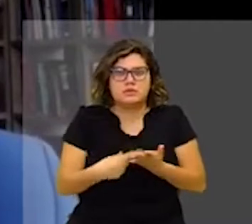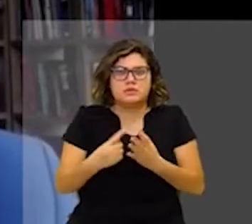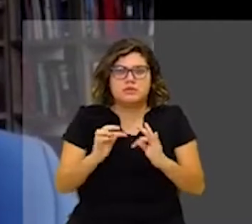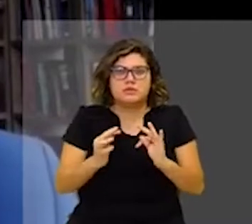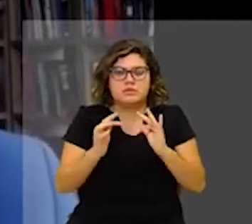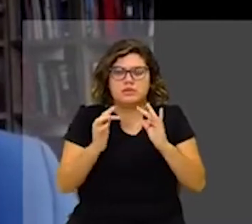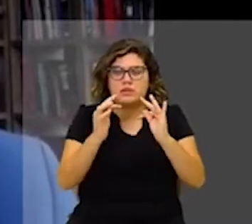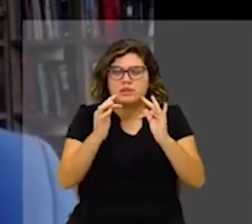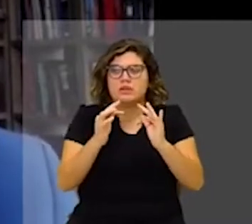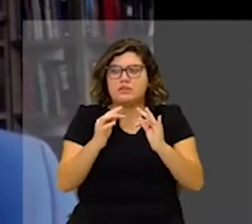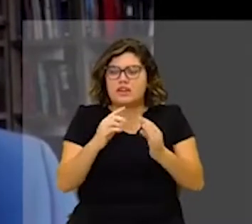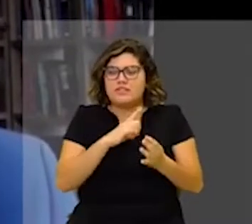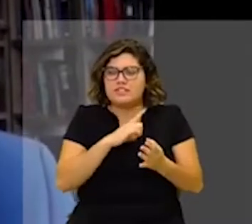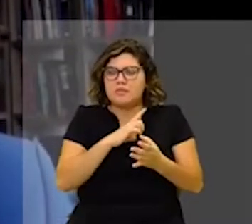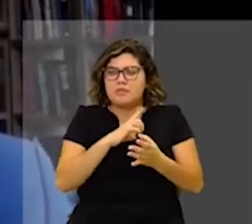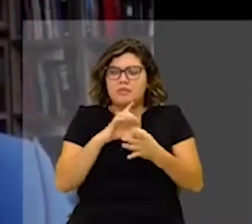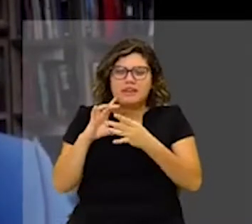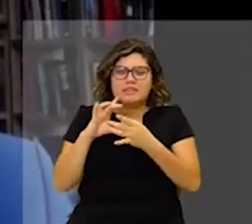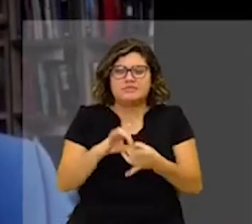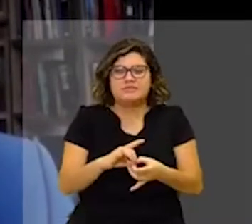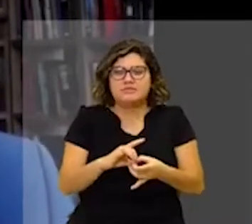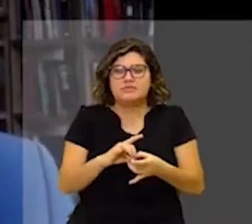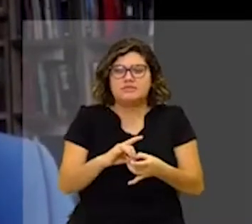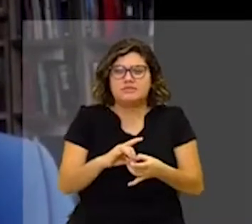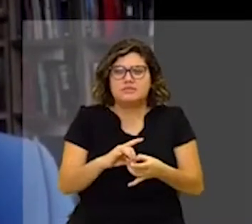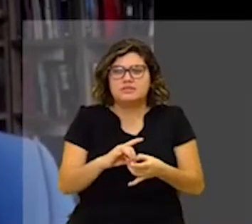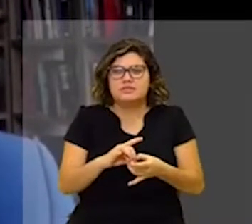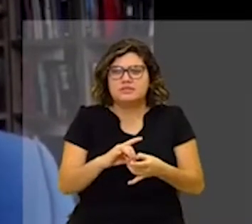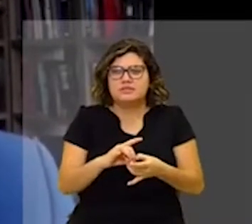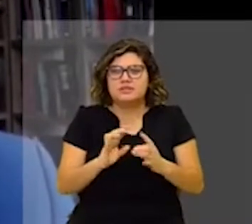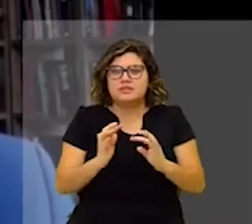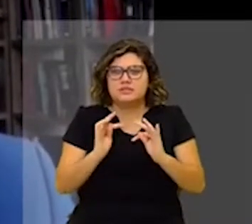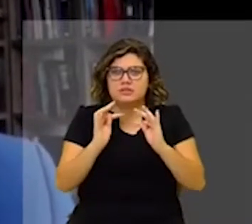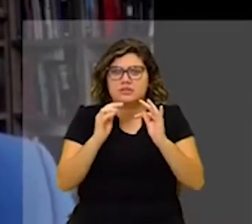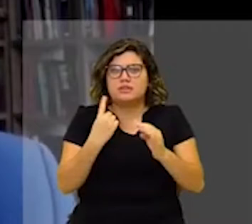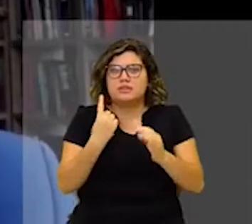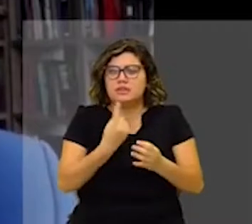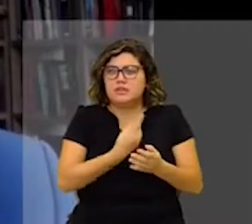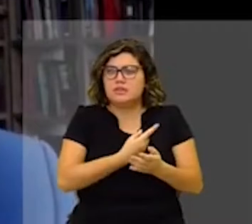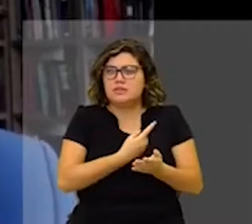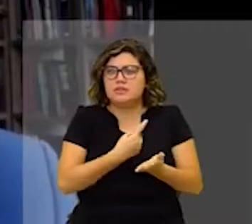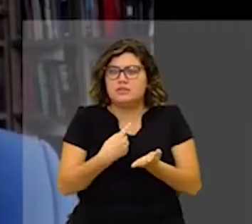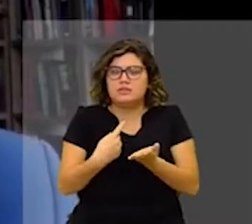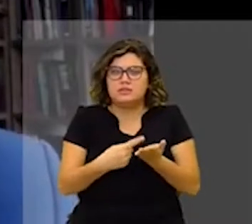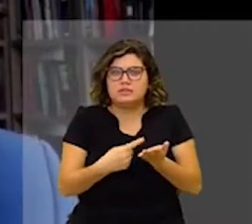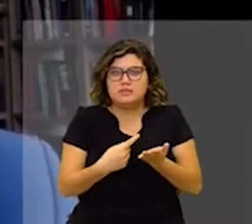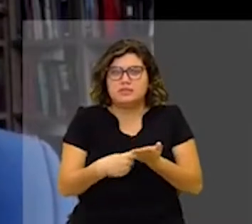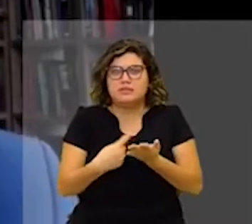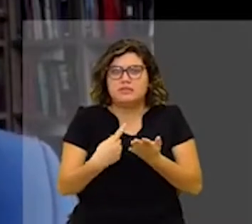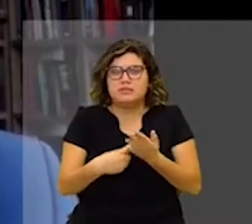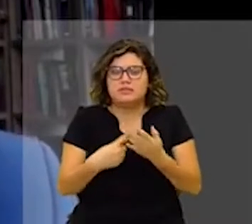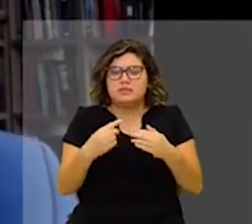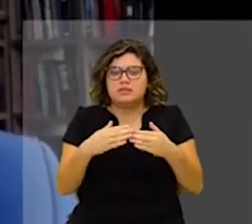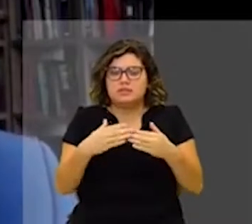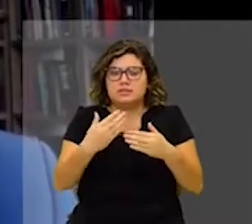principalmente lá neste trabalho também a notamos que é exatamente a partir da revolução tecnológica